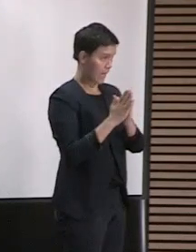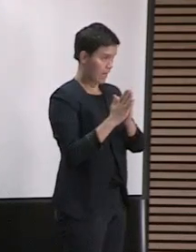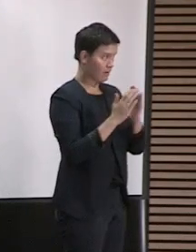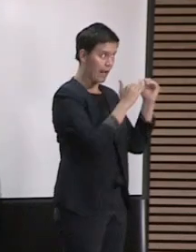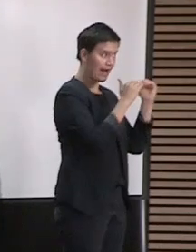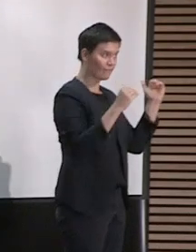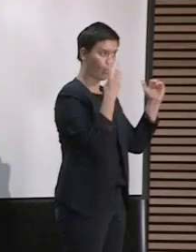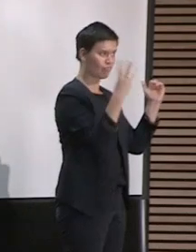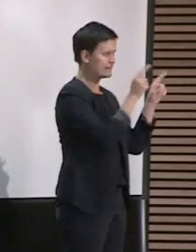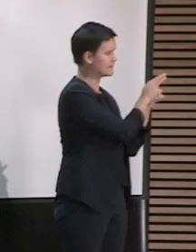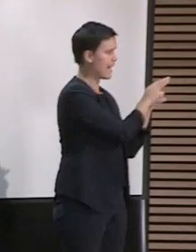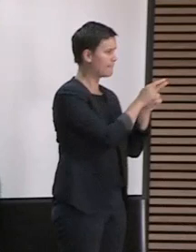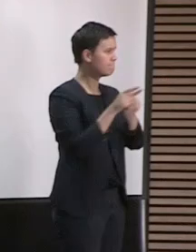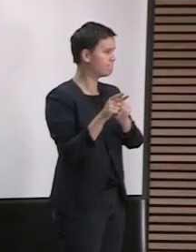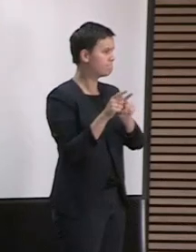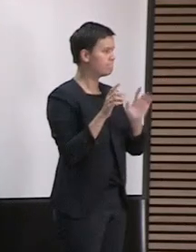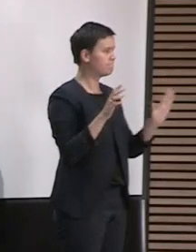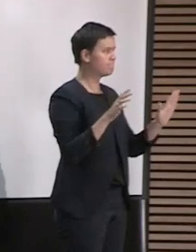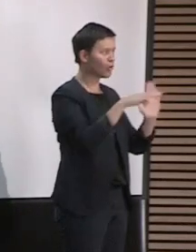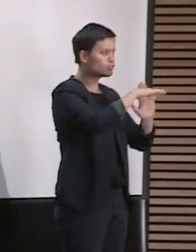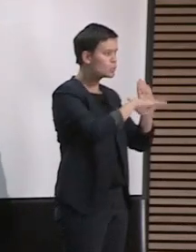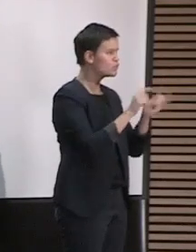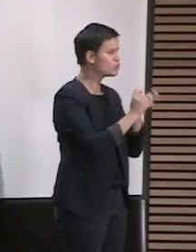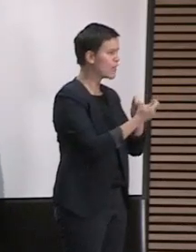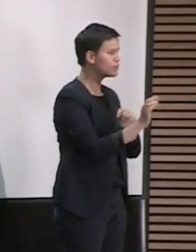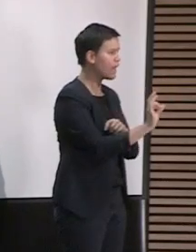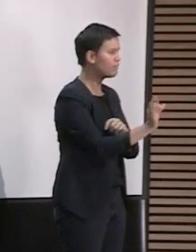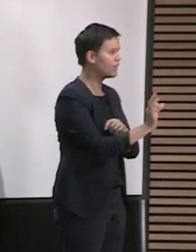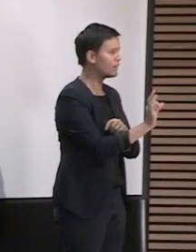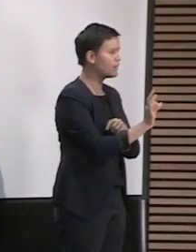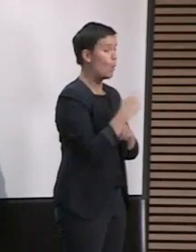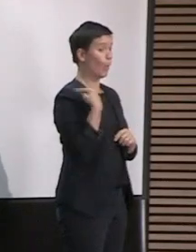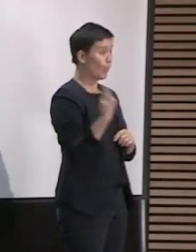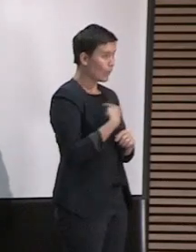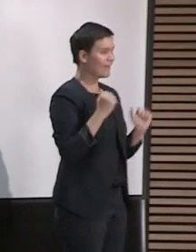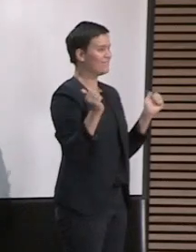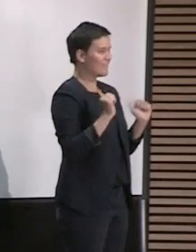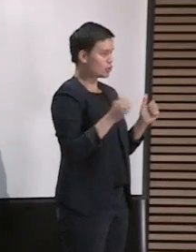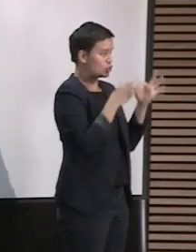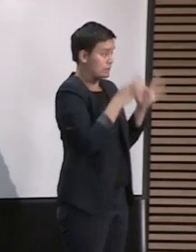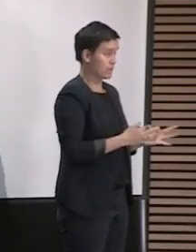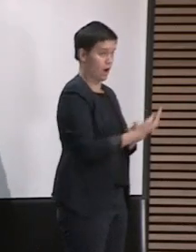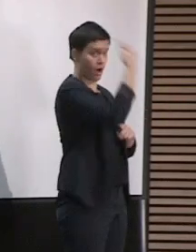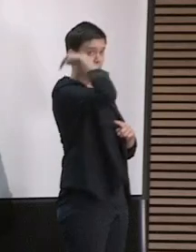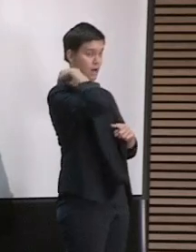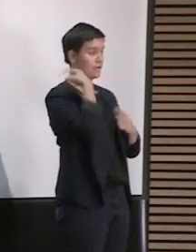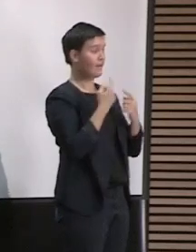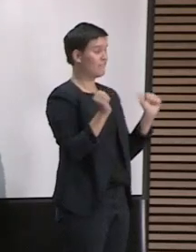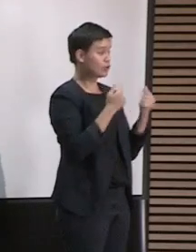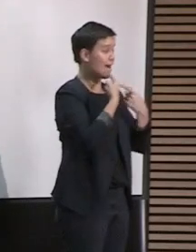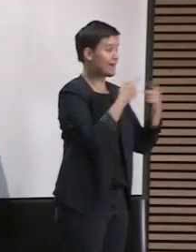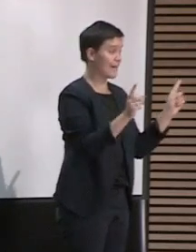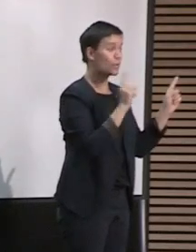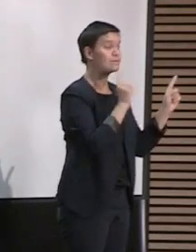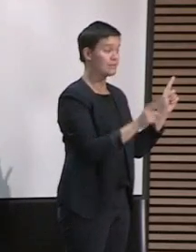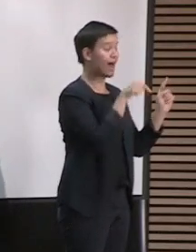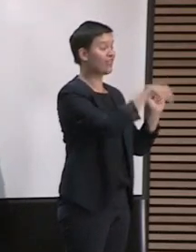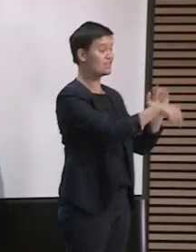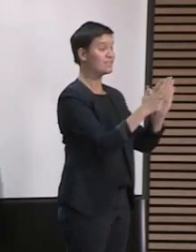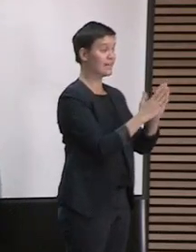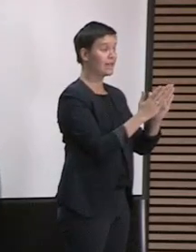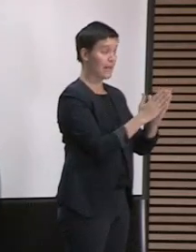Taumata 3.